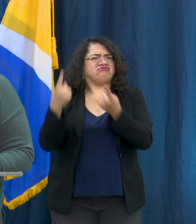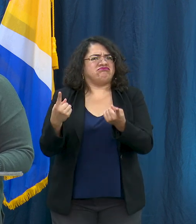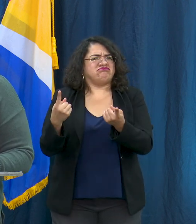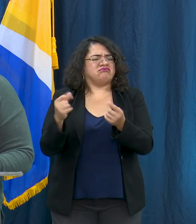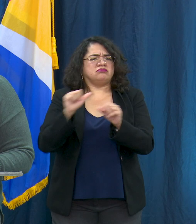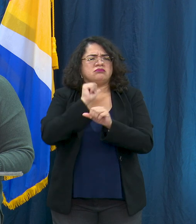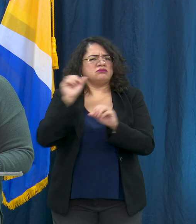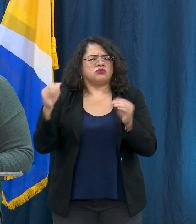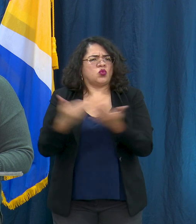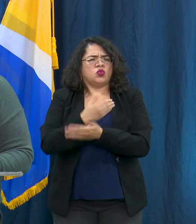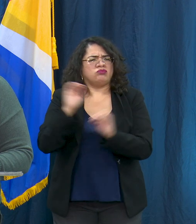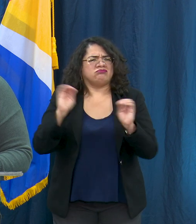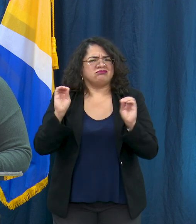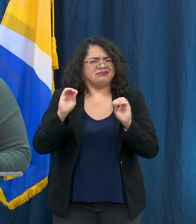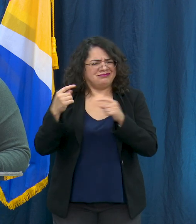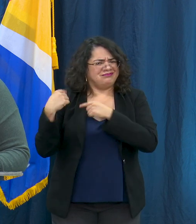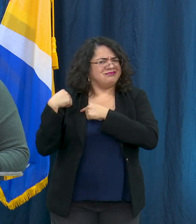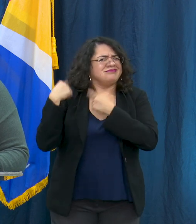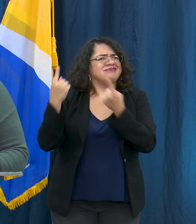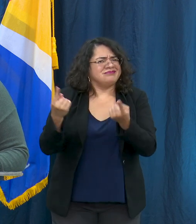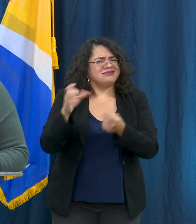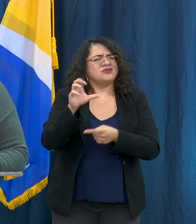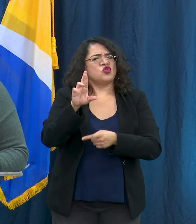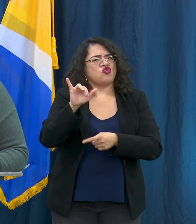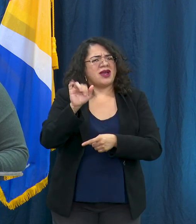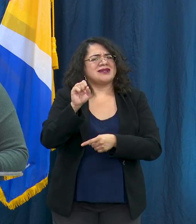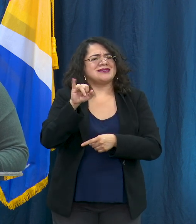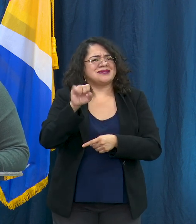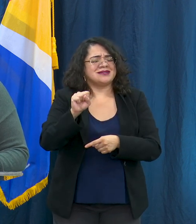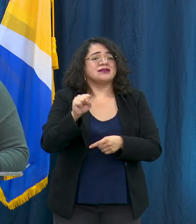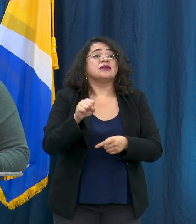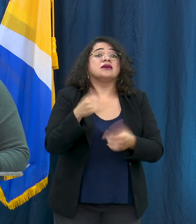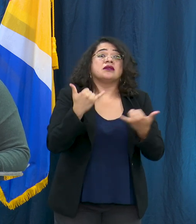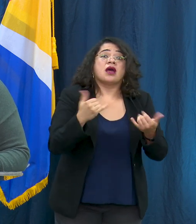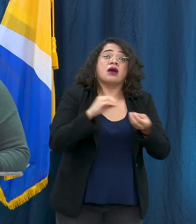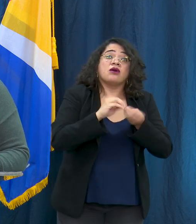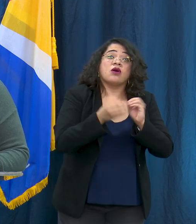hoy tenemos a dismissed rent a coat Trent a Quattro personas sin hogar